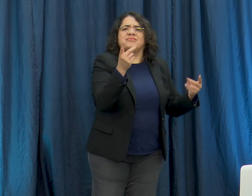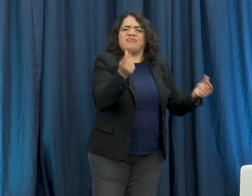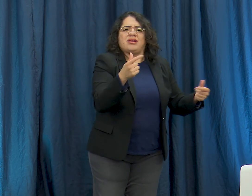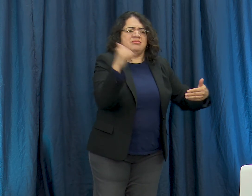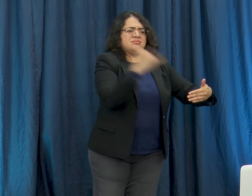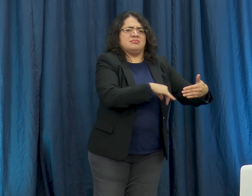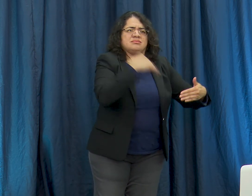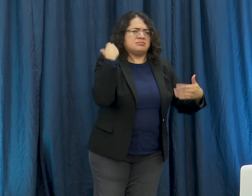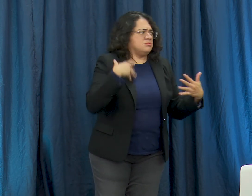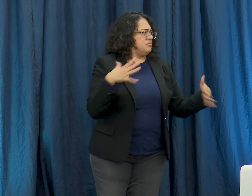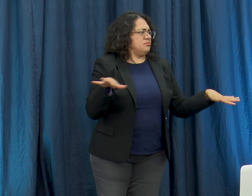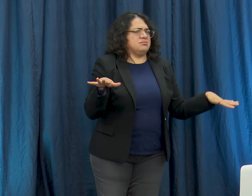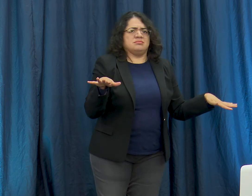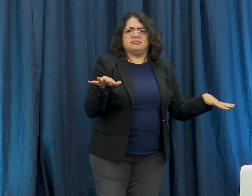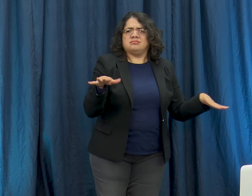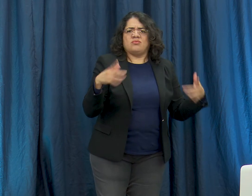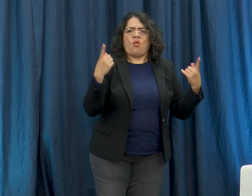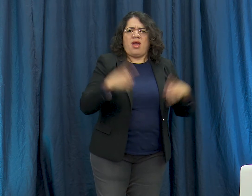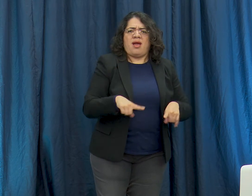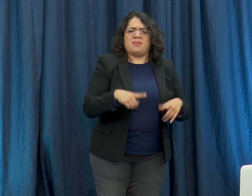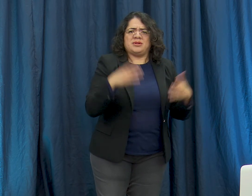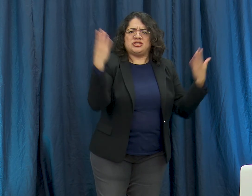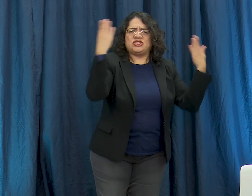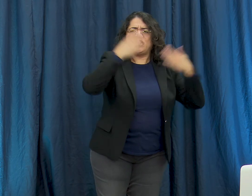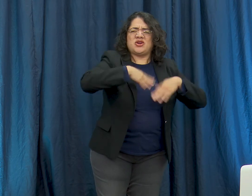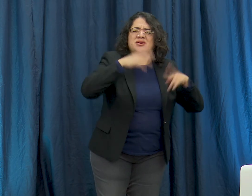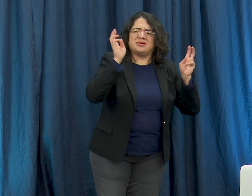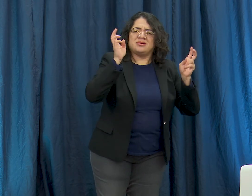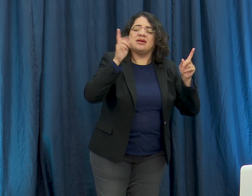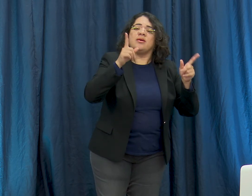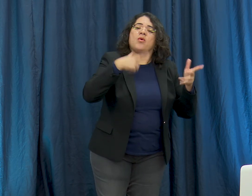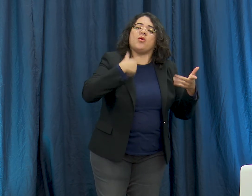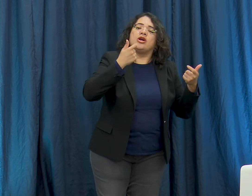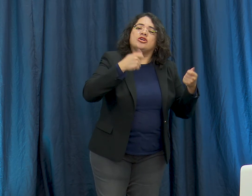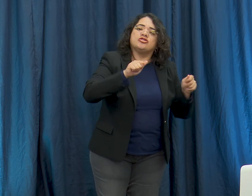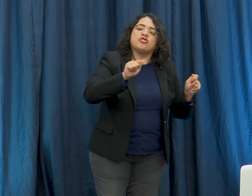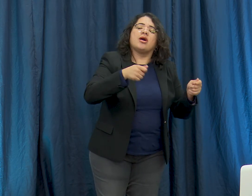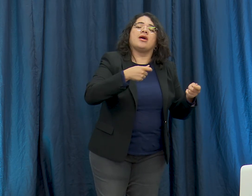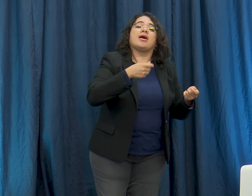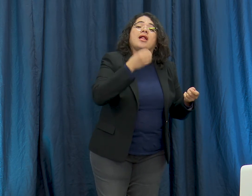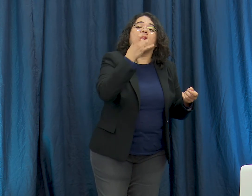volver a la normally dad tenemos que pensar que lo mismo tiene que su cidade